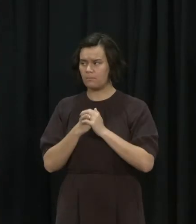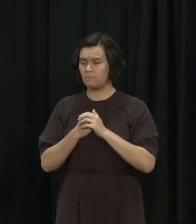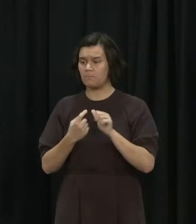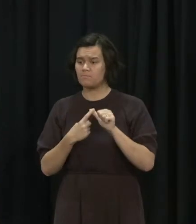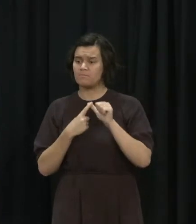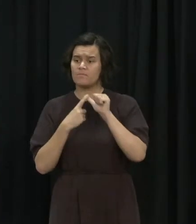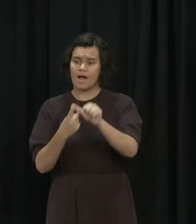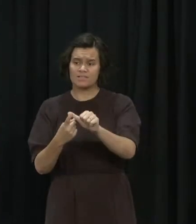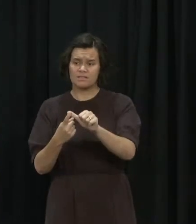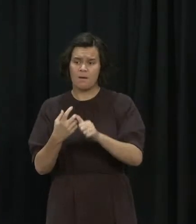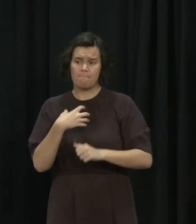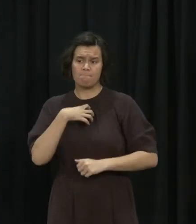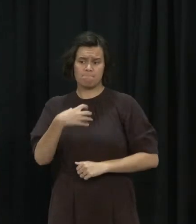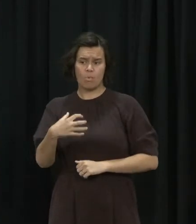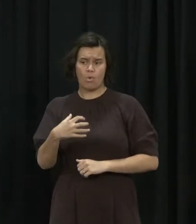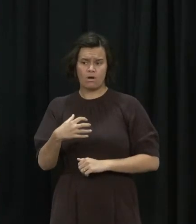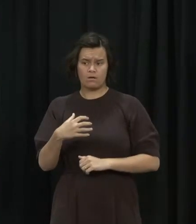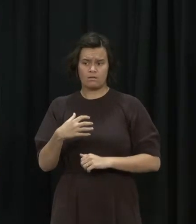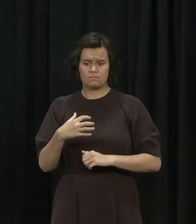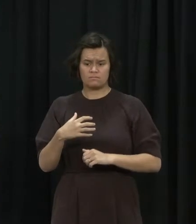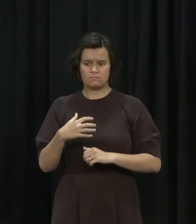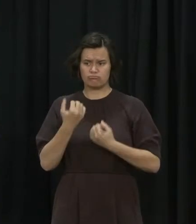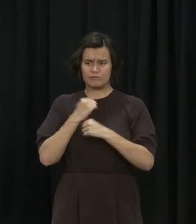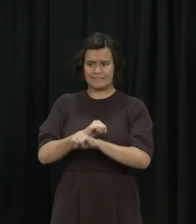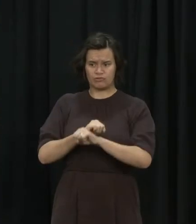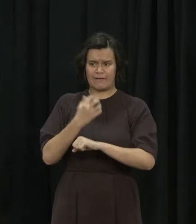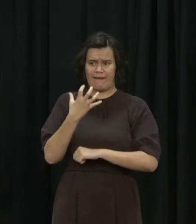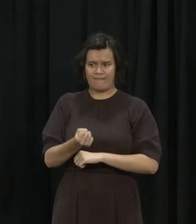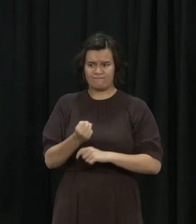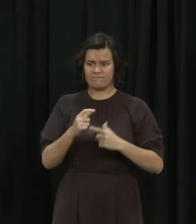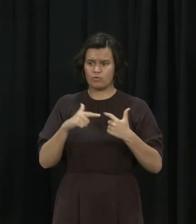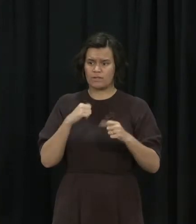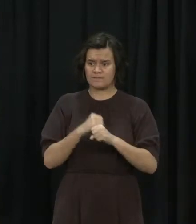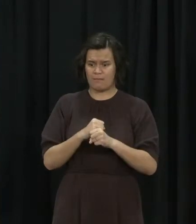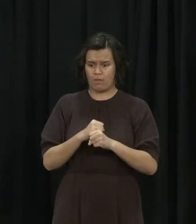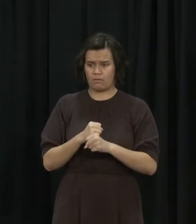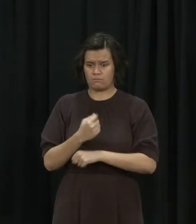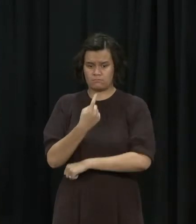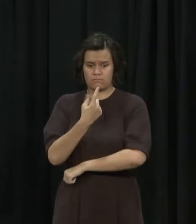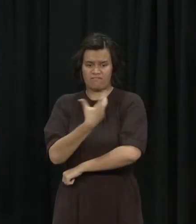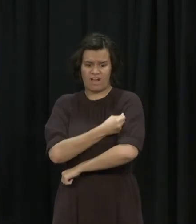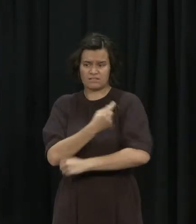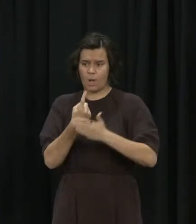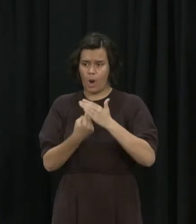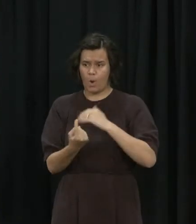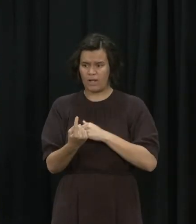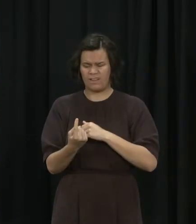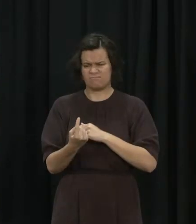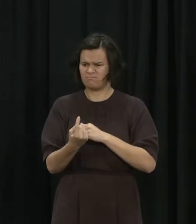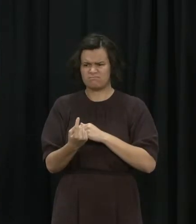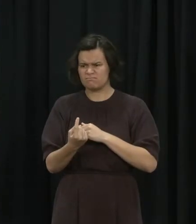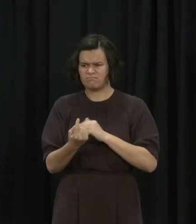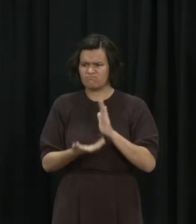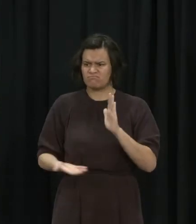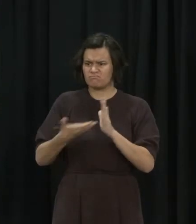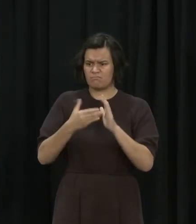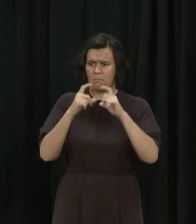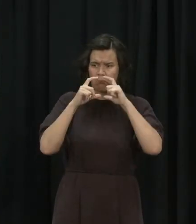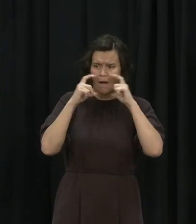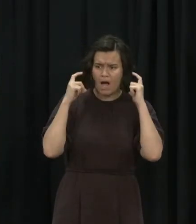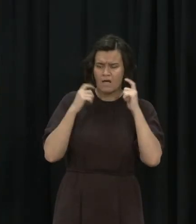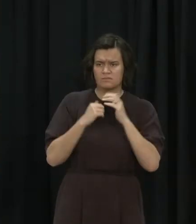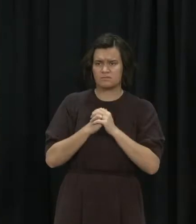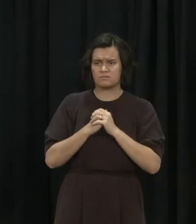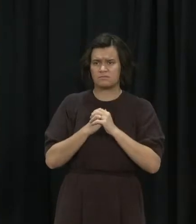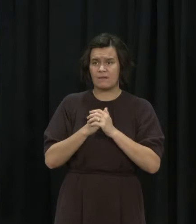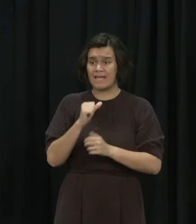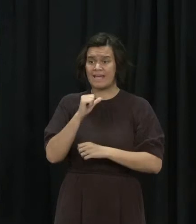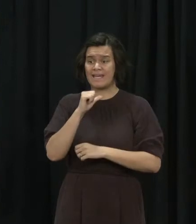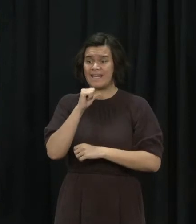(kaore e rangona) Tiihi Swiss.